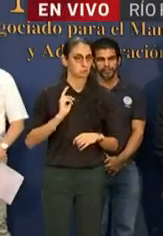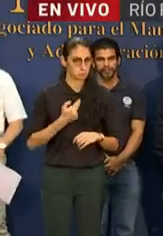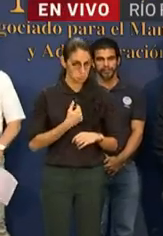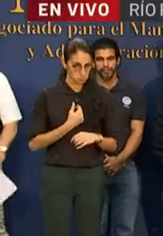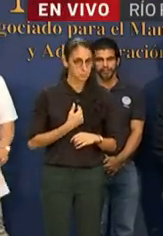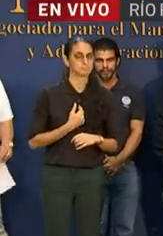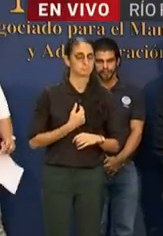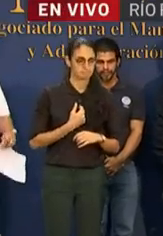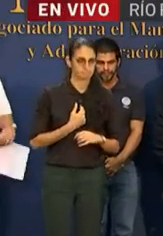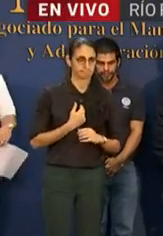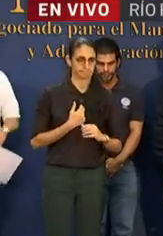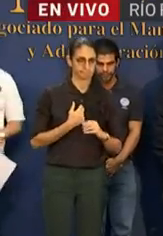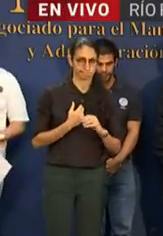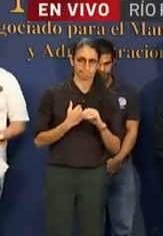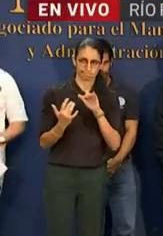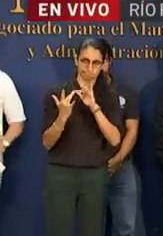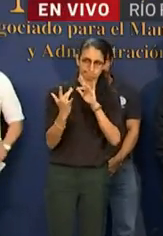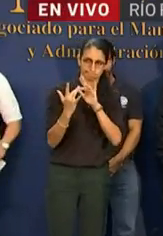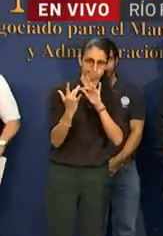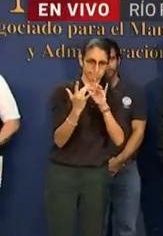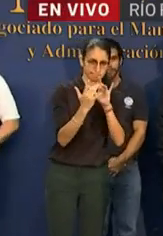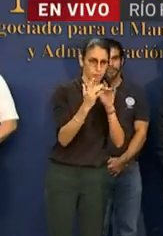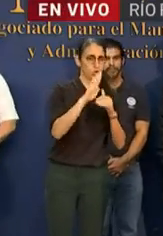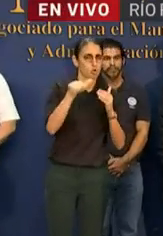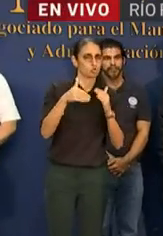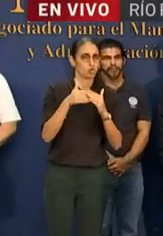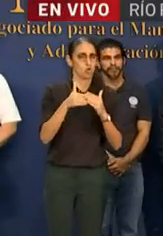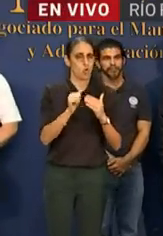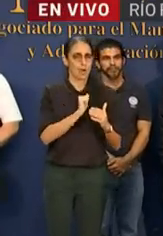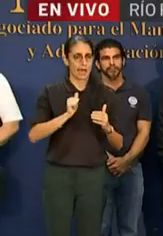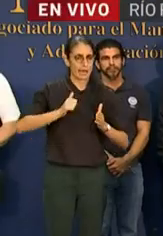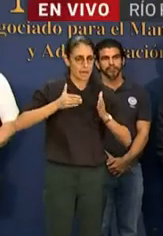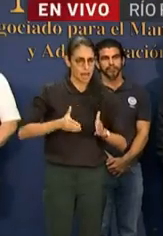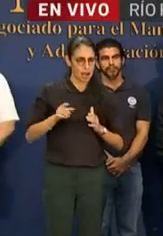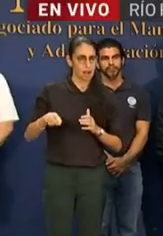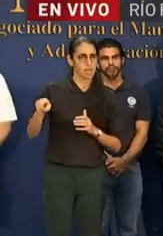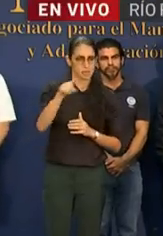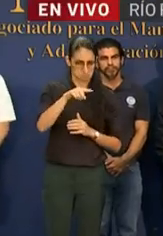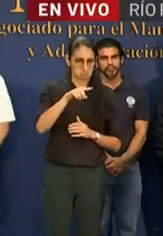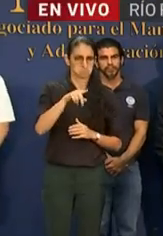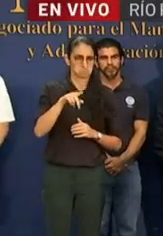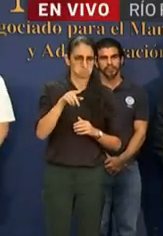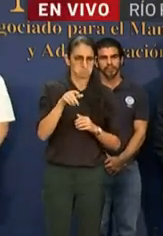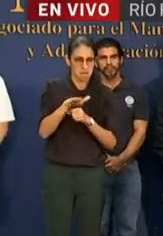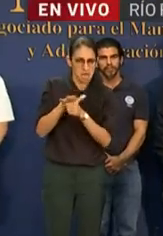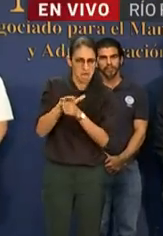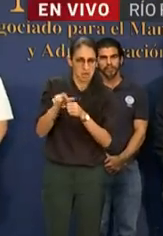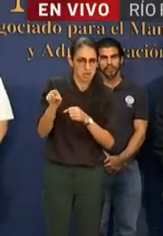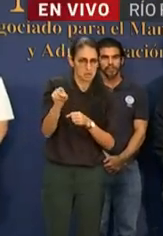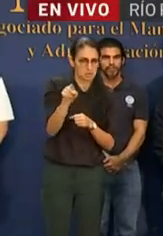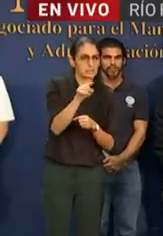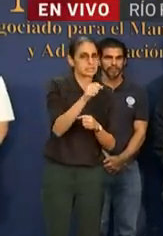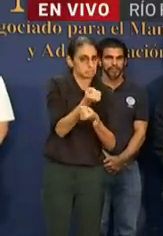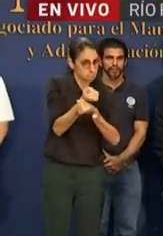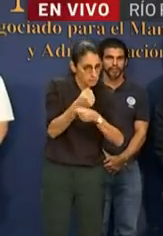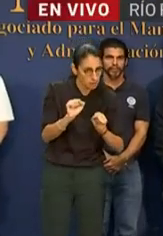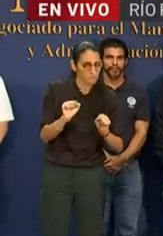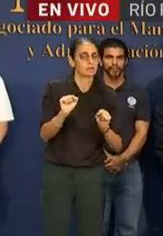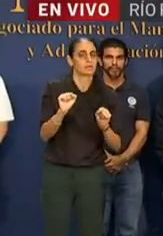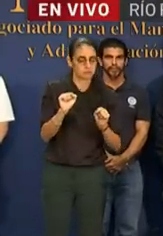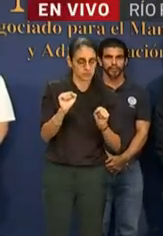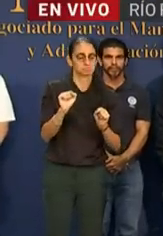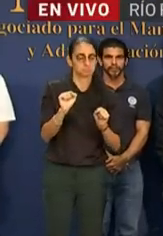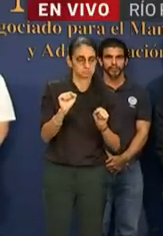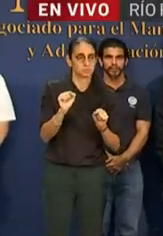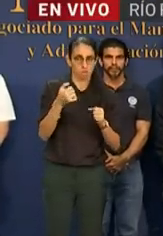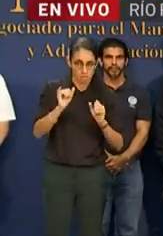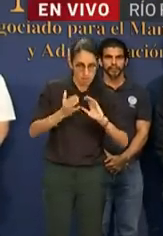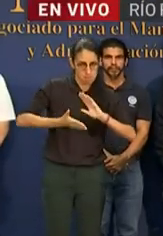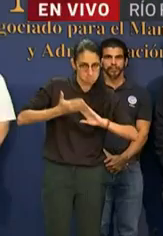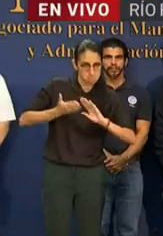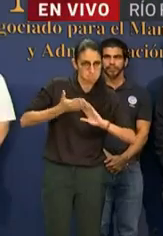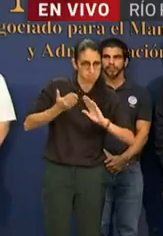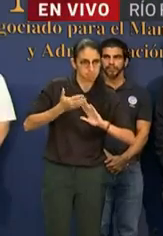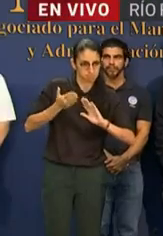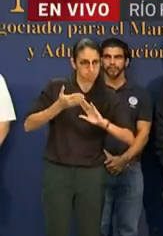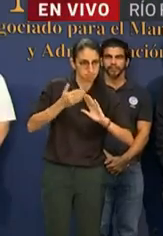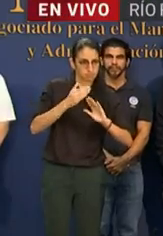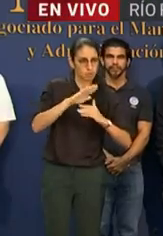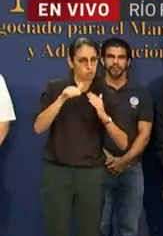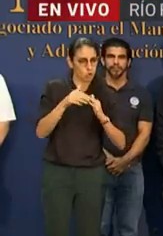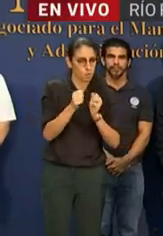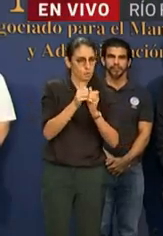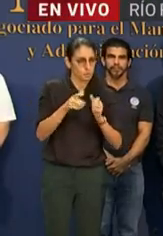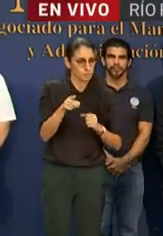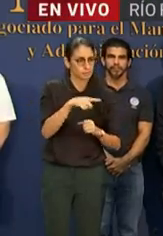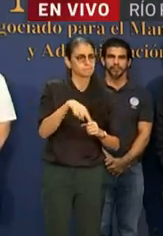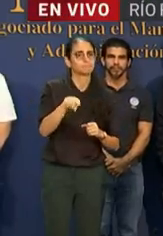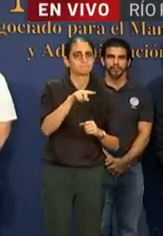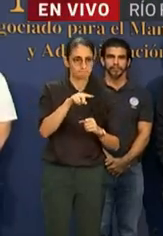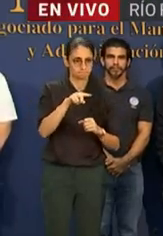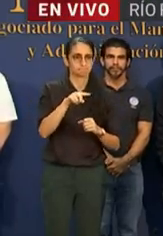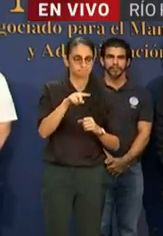MUY BIEN.